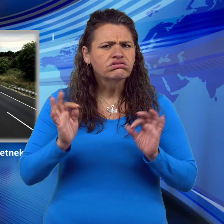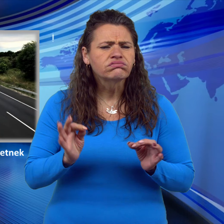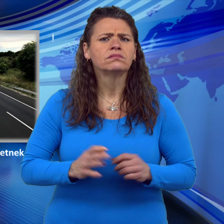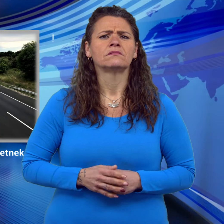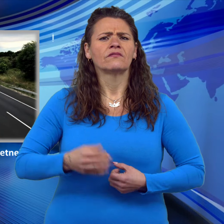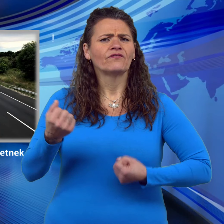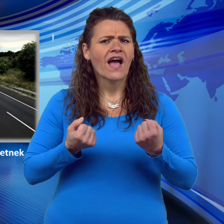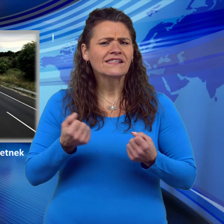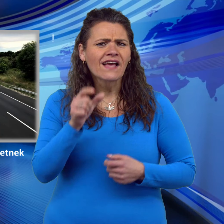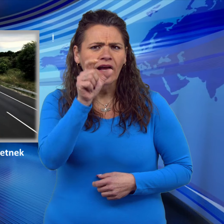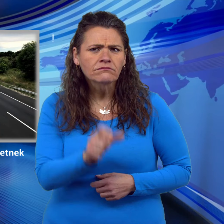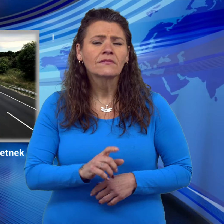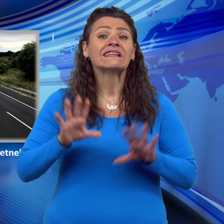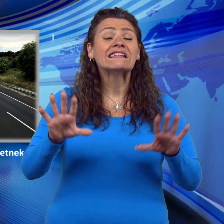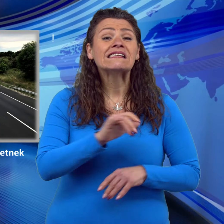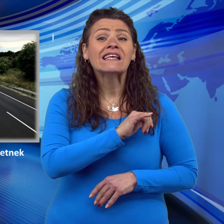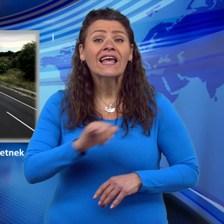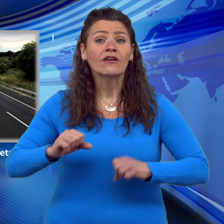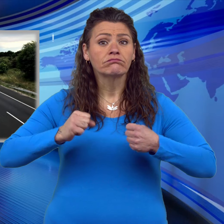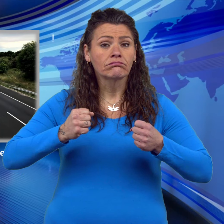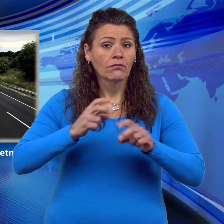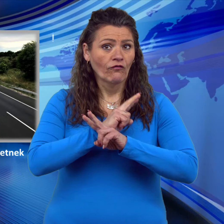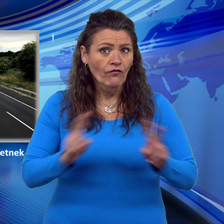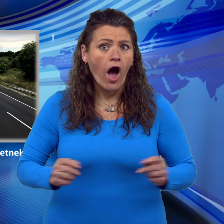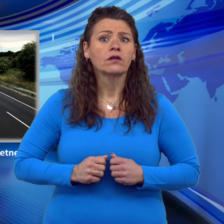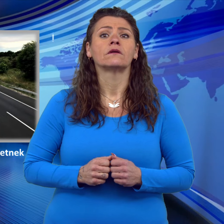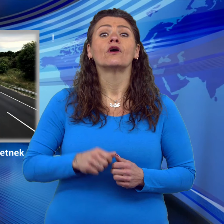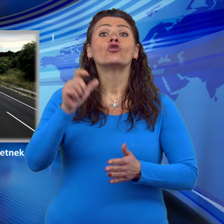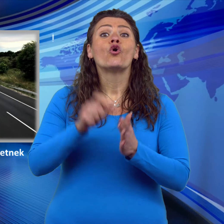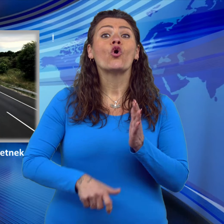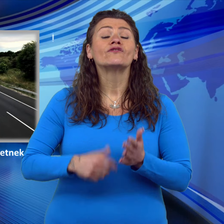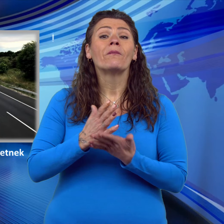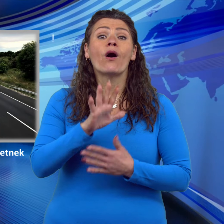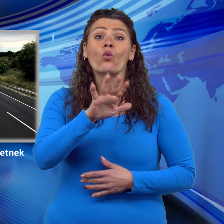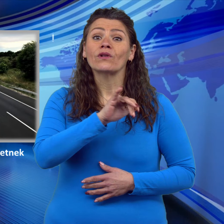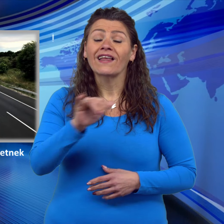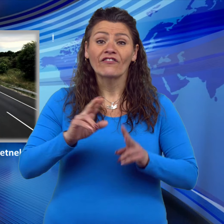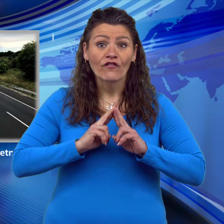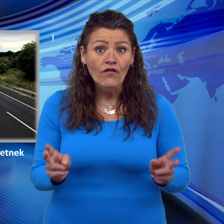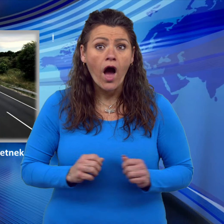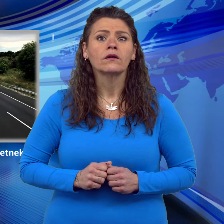aki 10 év vezetési gyakorlattal rendelkezik, a jogosítványa pedig legalább 5 éve megvan,